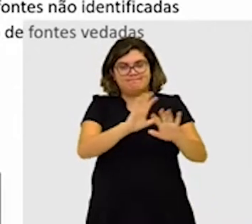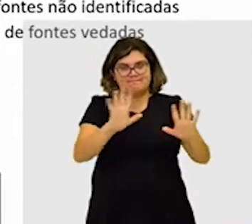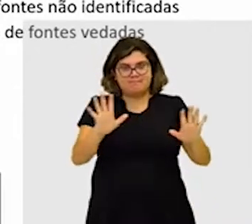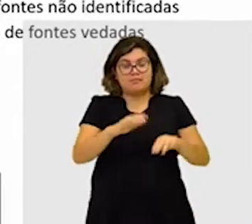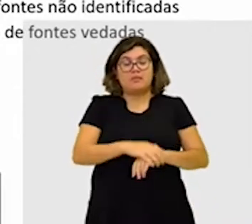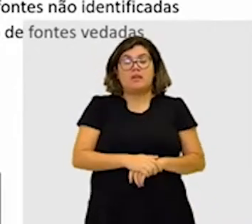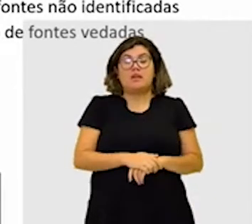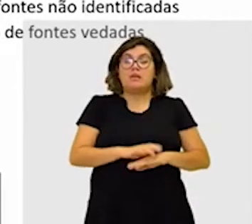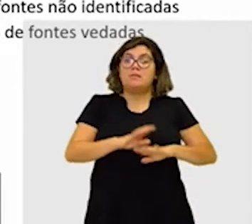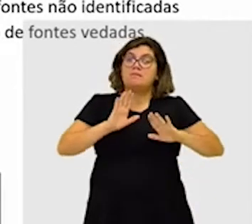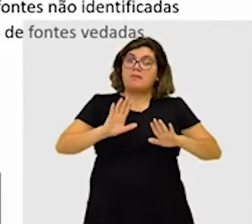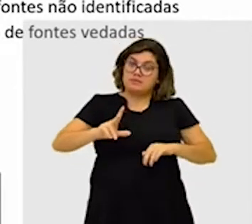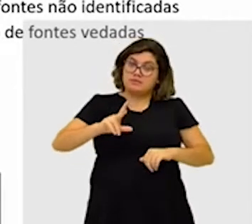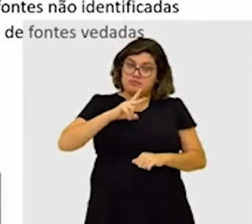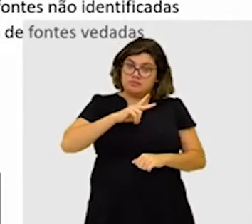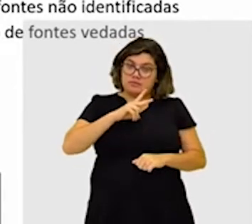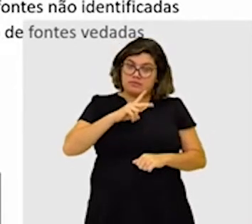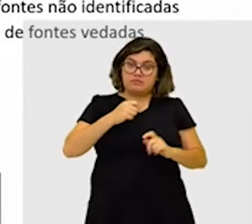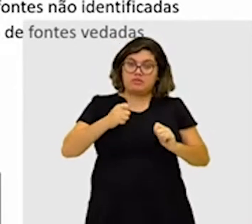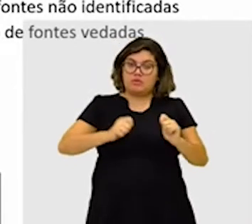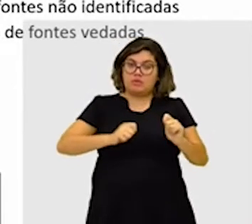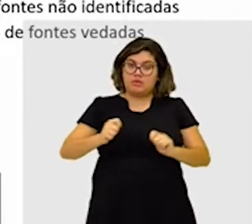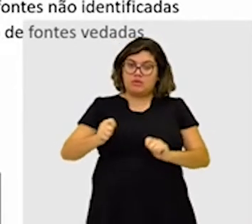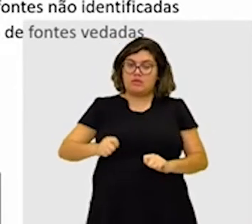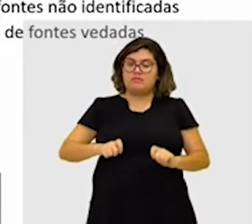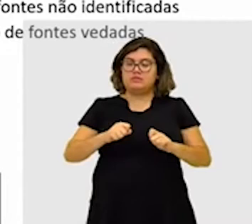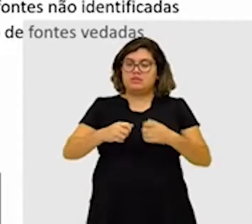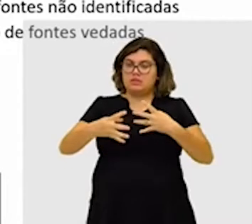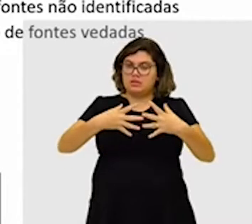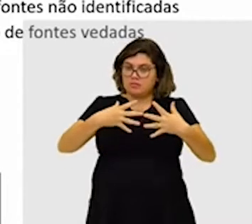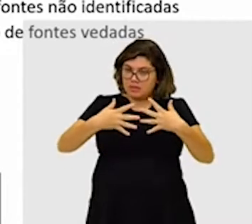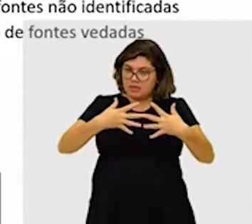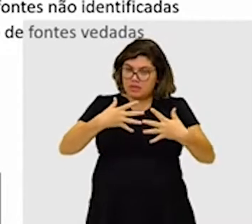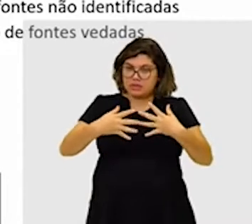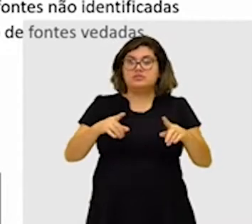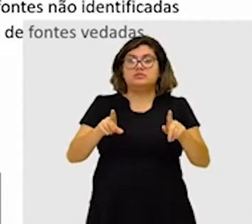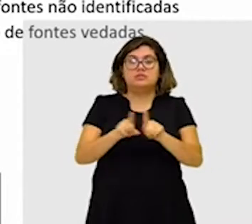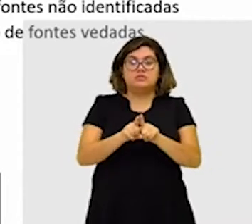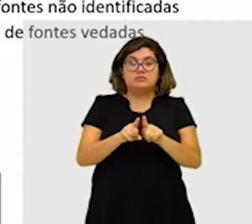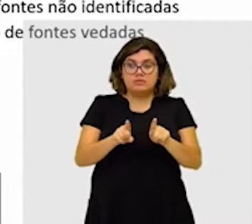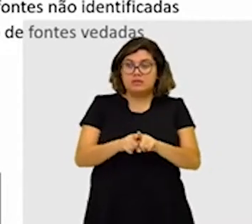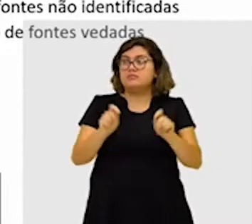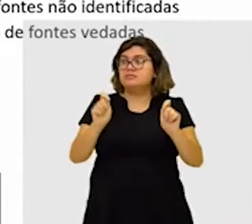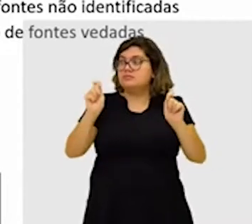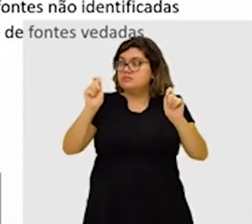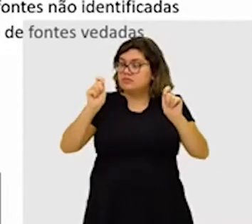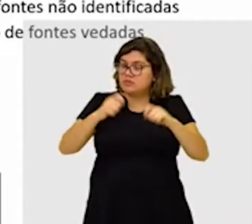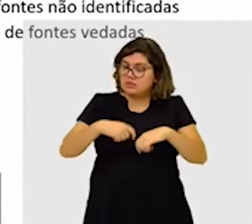são ser controlados e com ser transparentes também porque a medida em que nós temos para